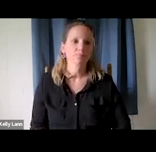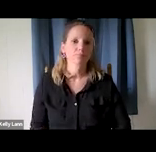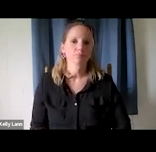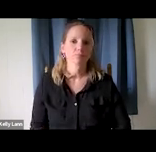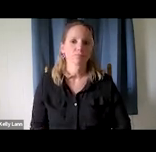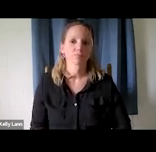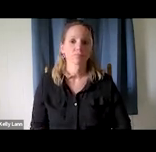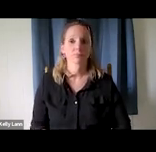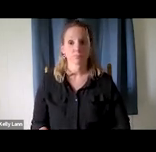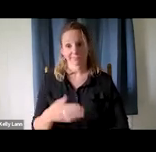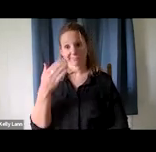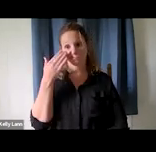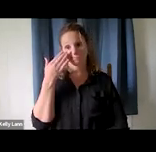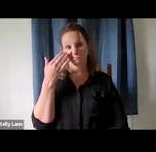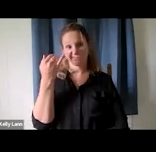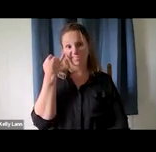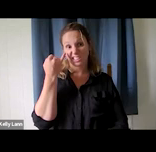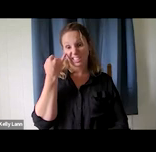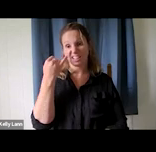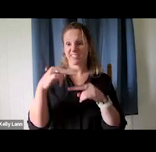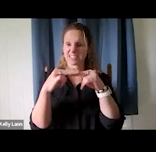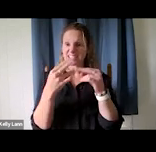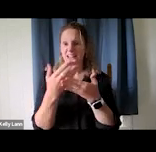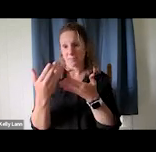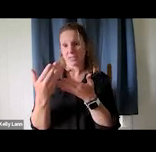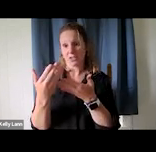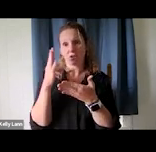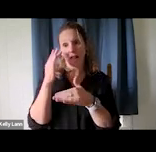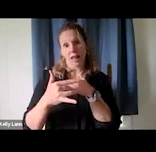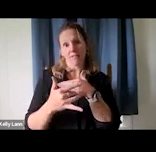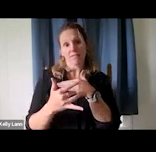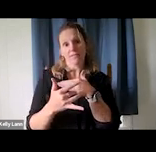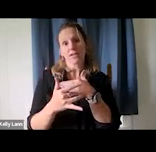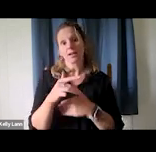Estas son algunas instrucciones para el seminario web. Las diapositivas y los materiales estarán disponibles en el sitio web de SOAR,